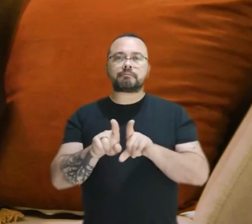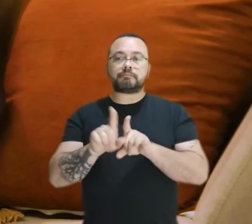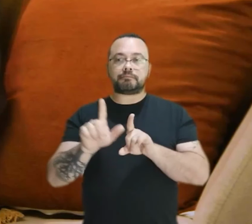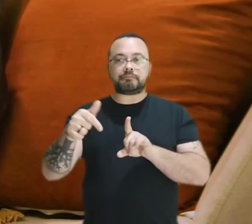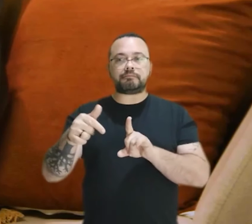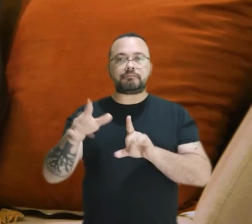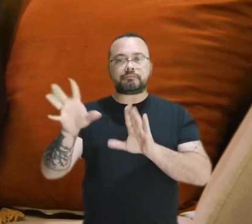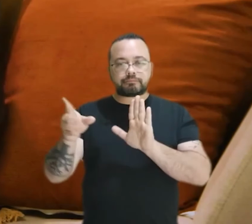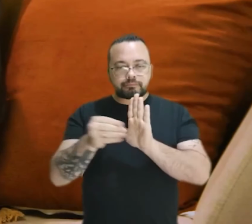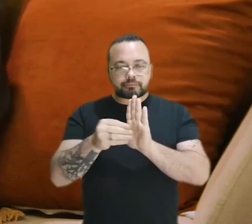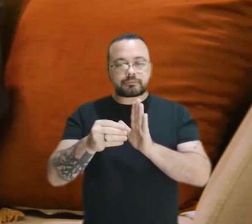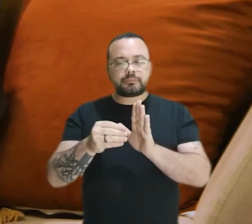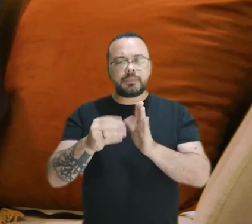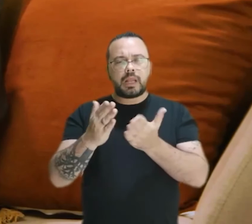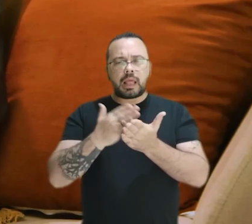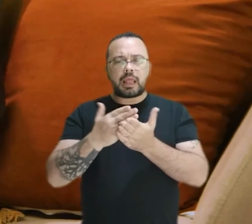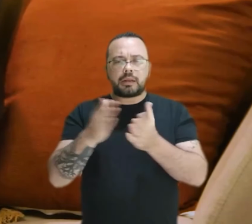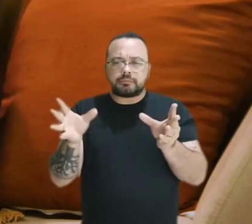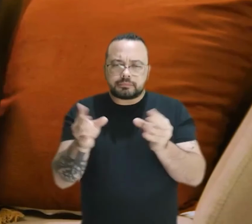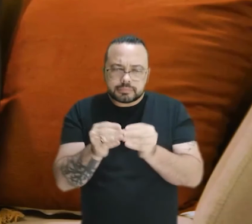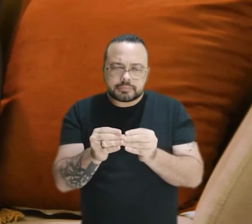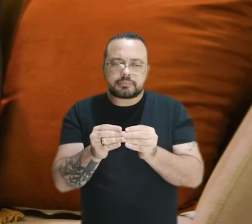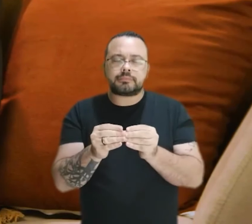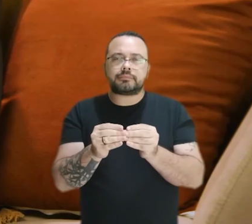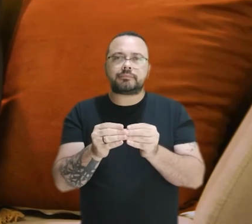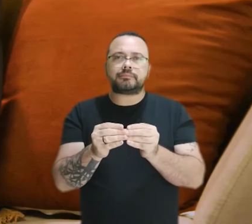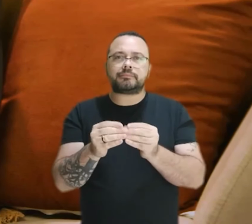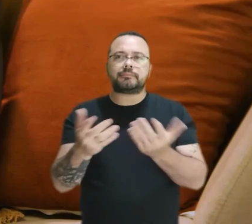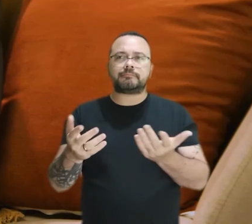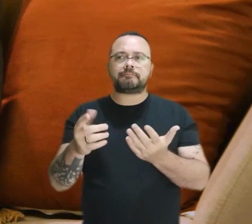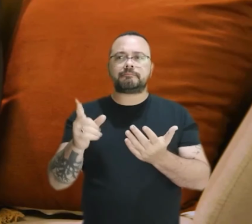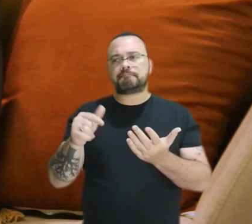por isso que eu falo "dois e meio", que é um... um...